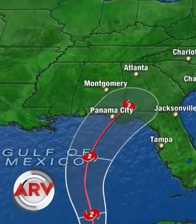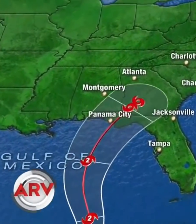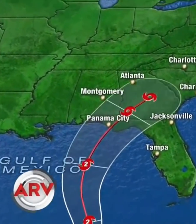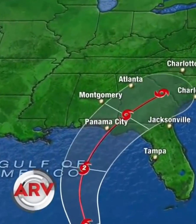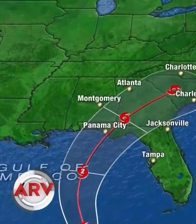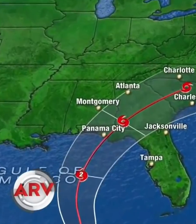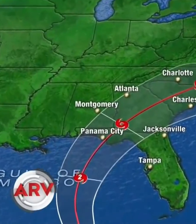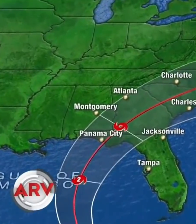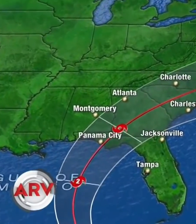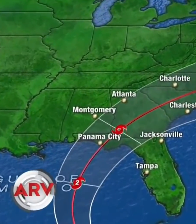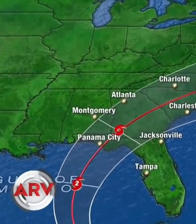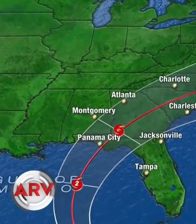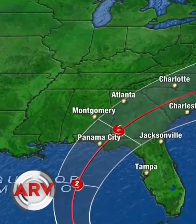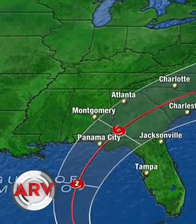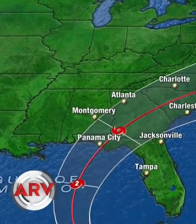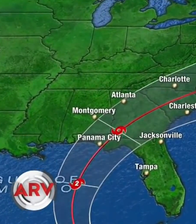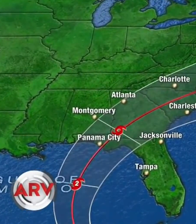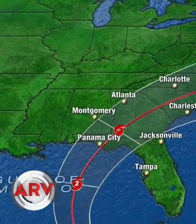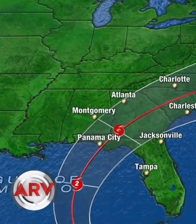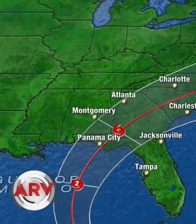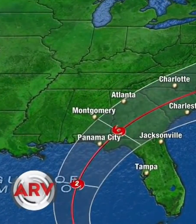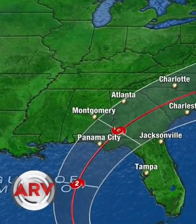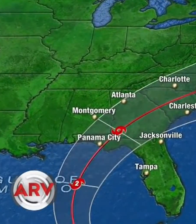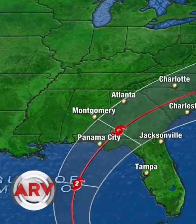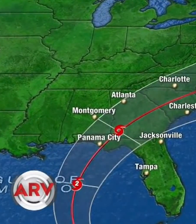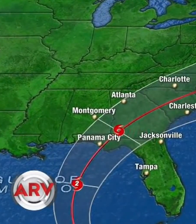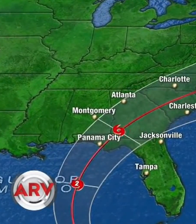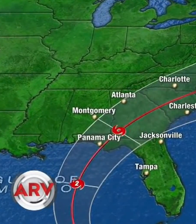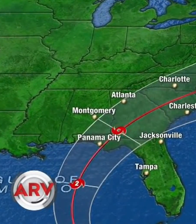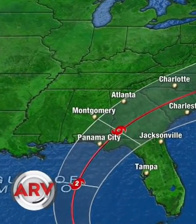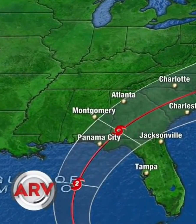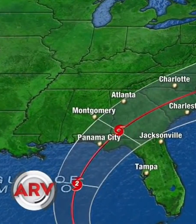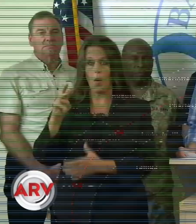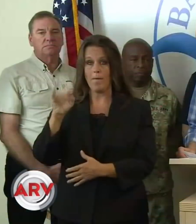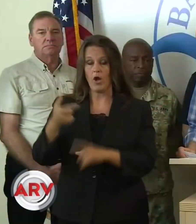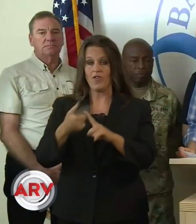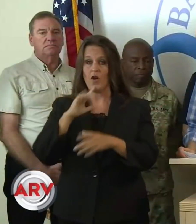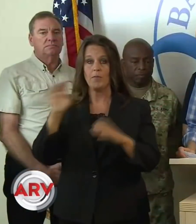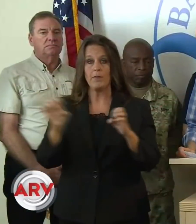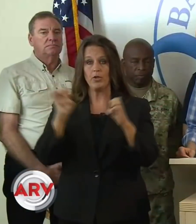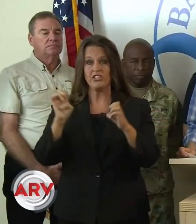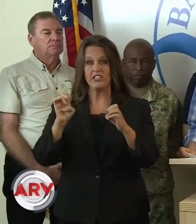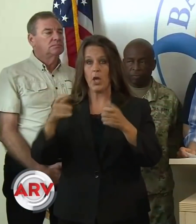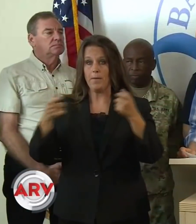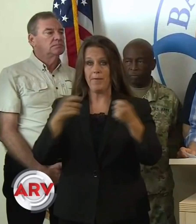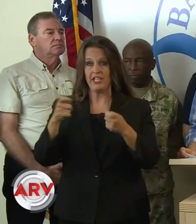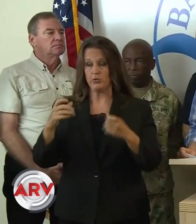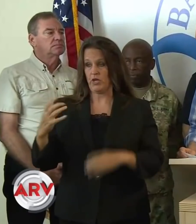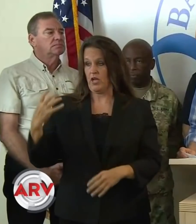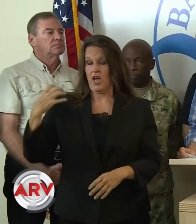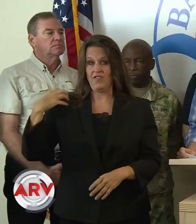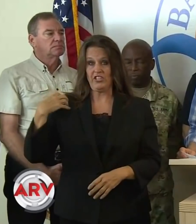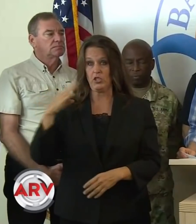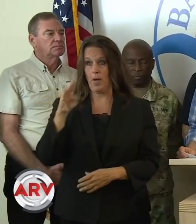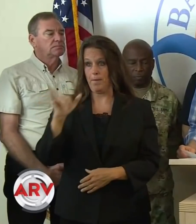A LA PENÍNSULA DEL YUCATÁN EL HURACÁN SE DIRIGE HACIA EL NORTE QUINTANA ROO EN MÉXICO, Y